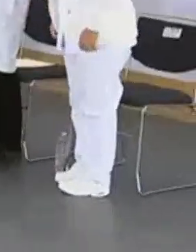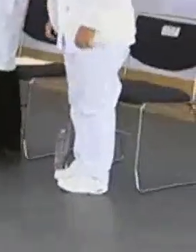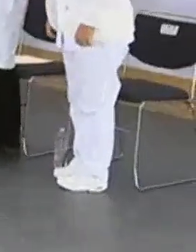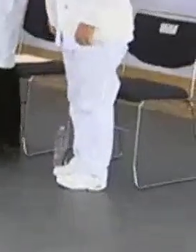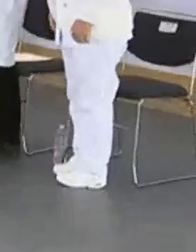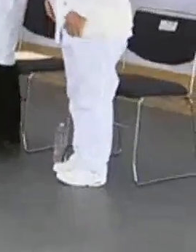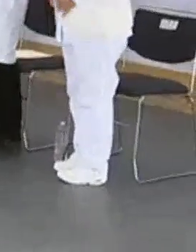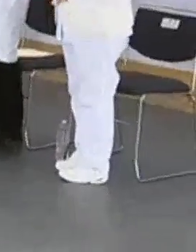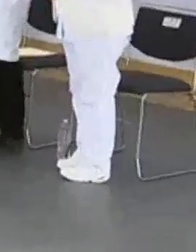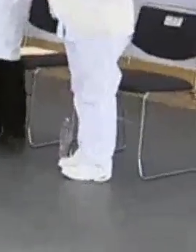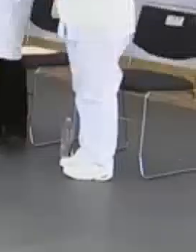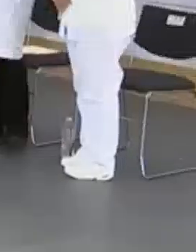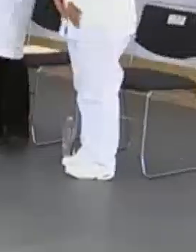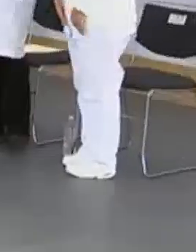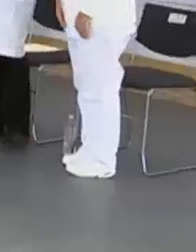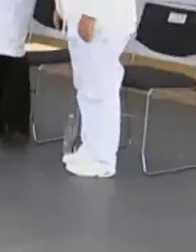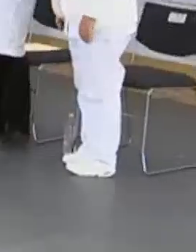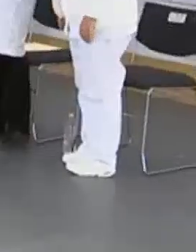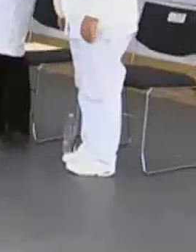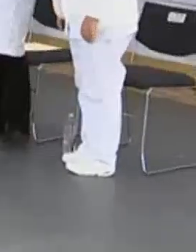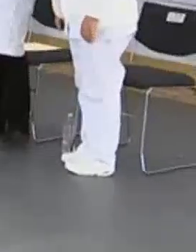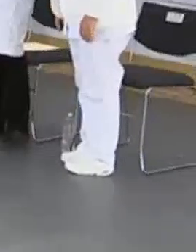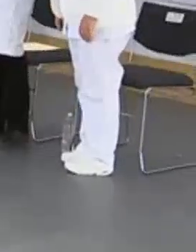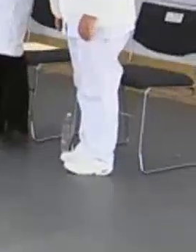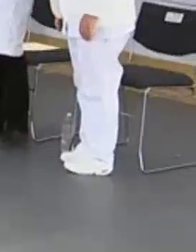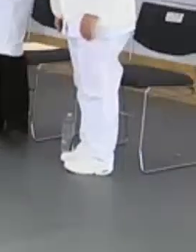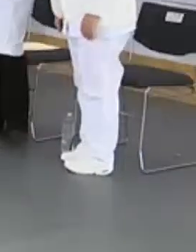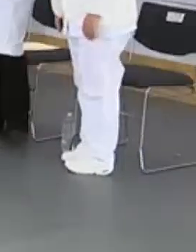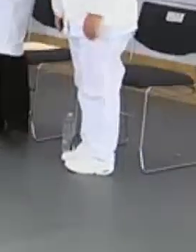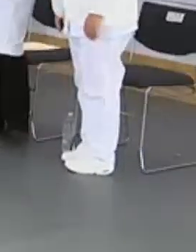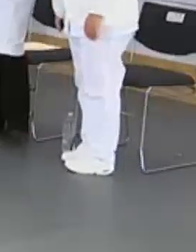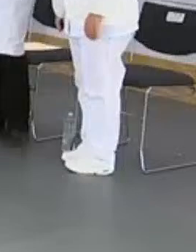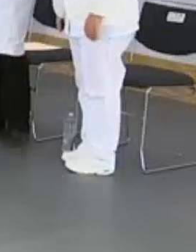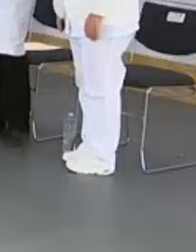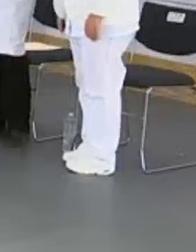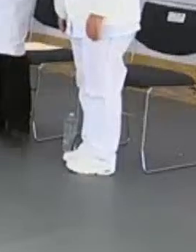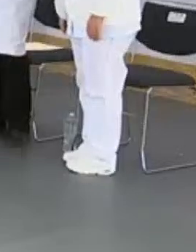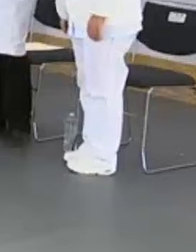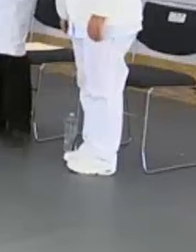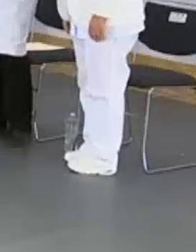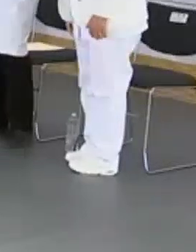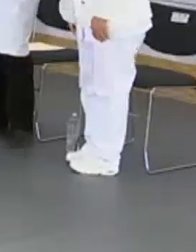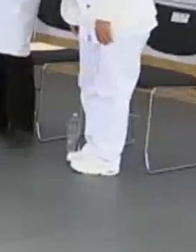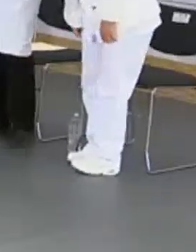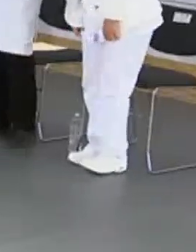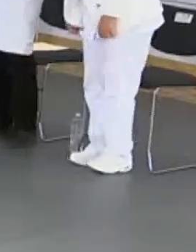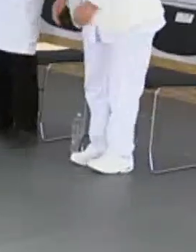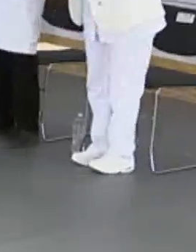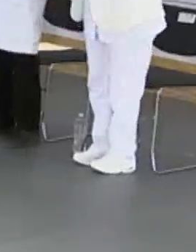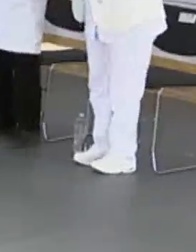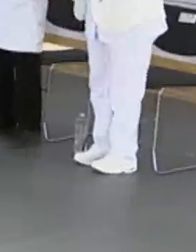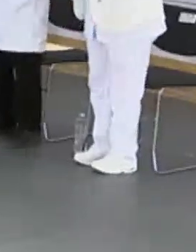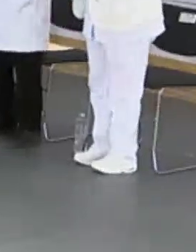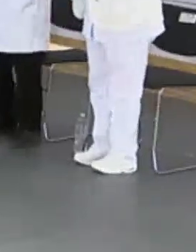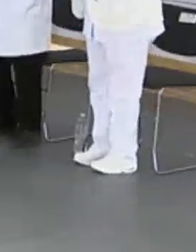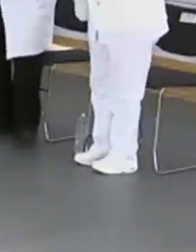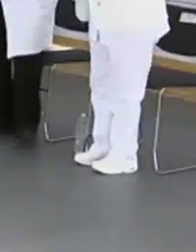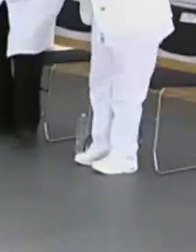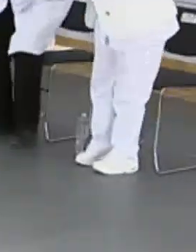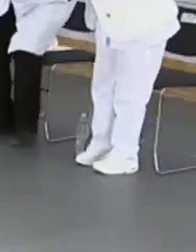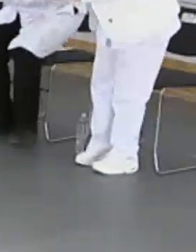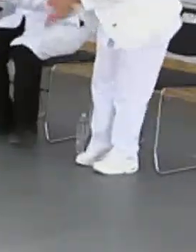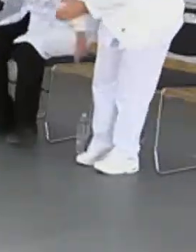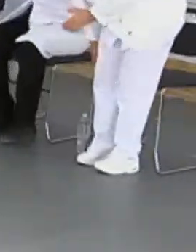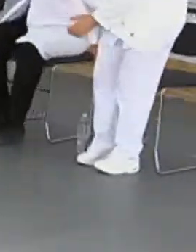A continuación escucharemos las palabras de Ramiro López Elizalde, subsecretario de Prevención y